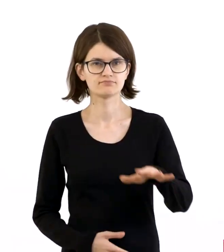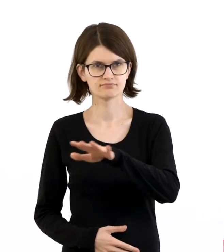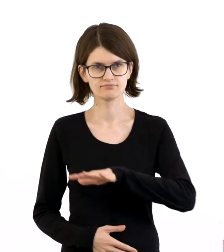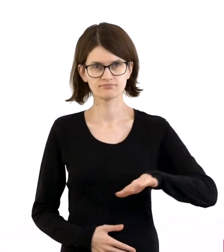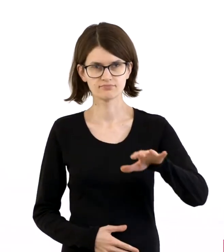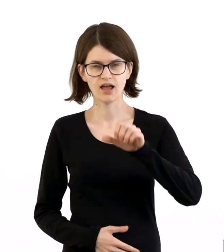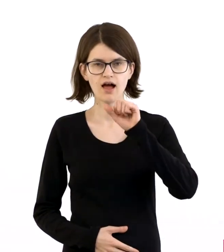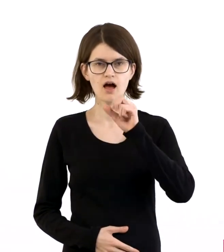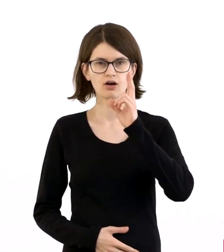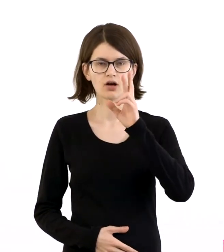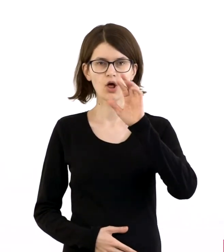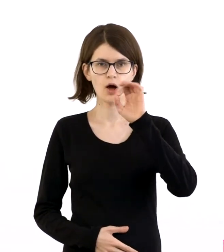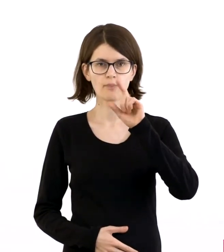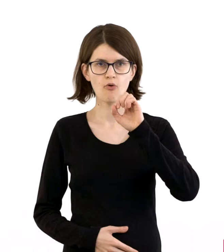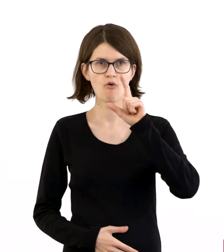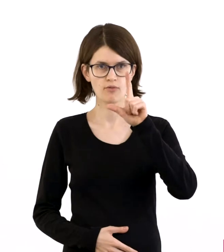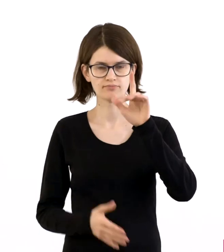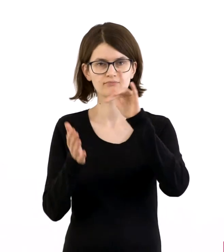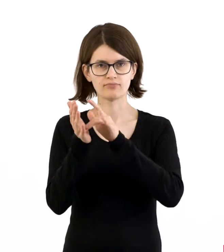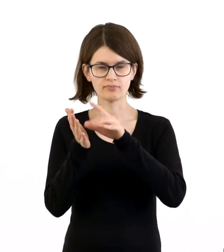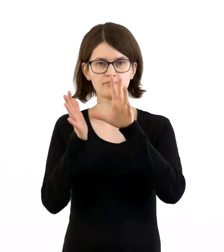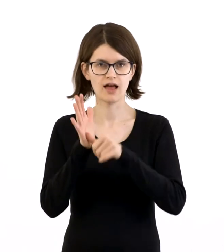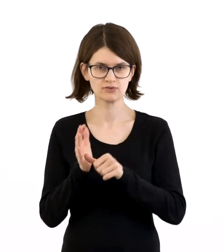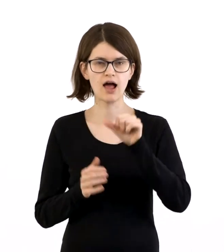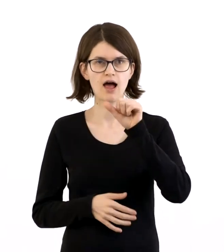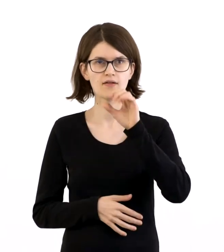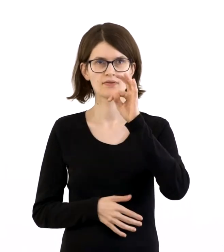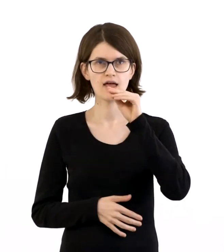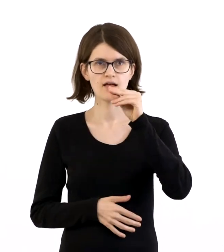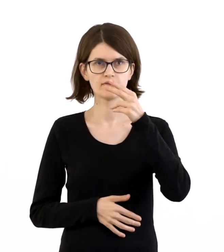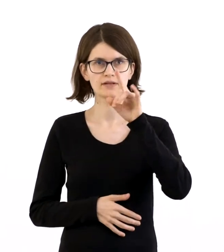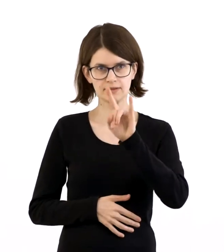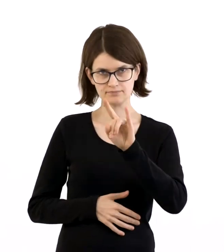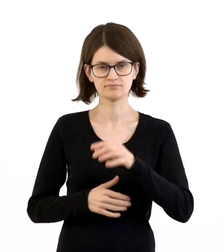Akropol w Atenach